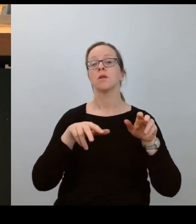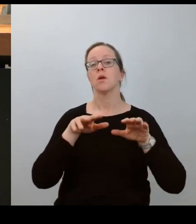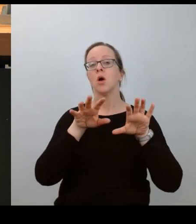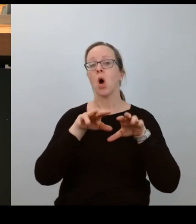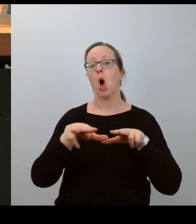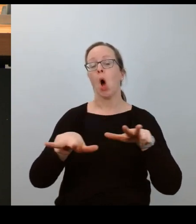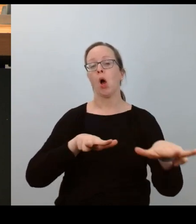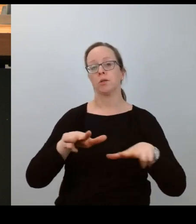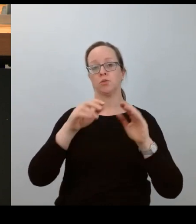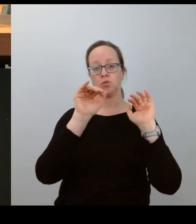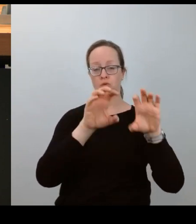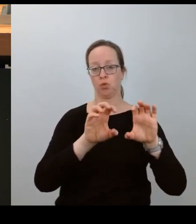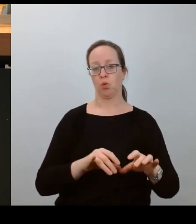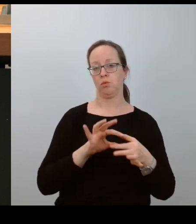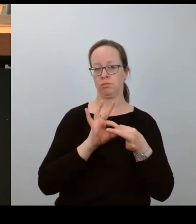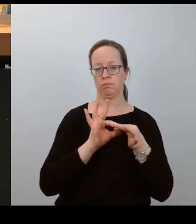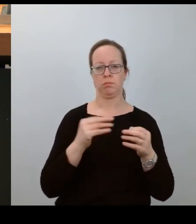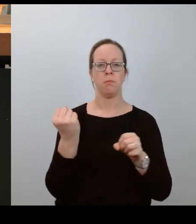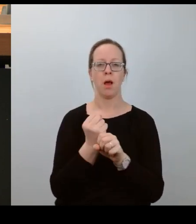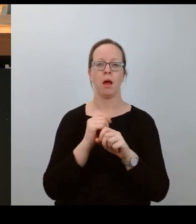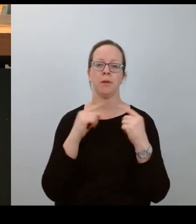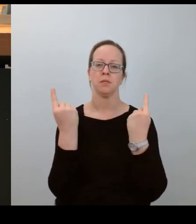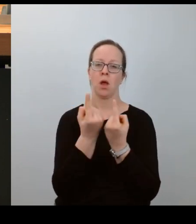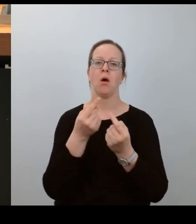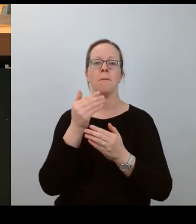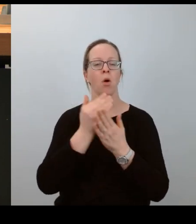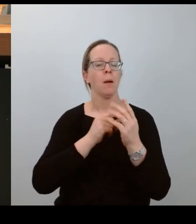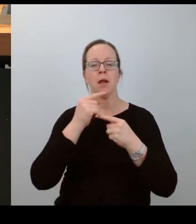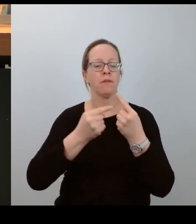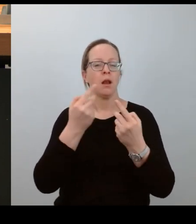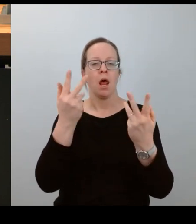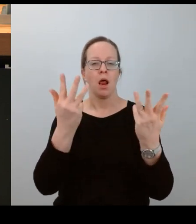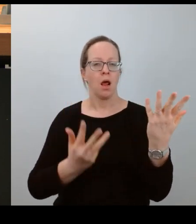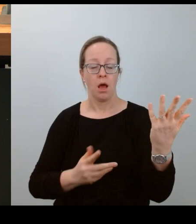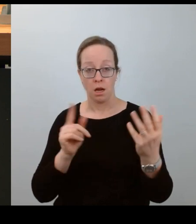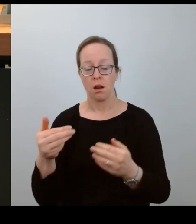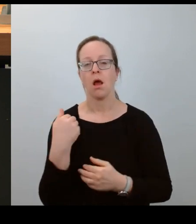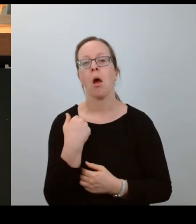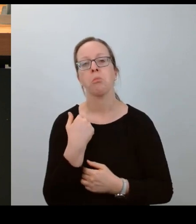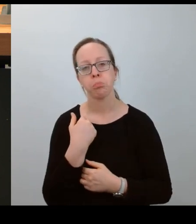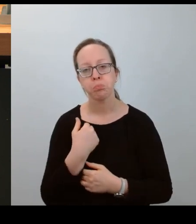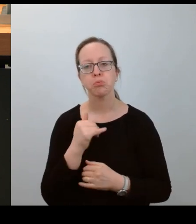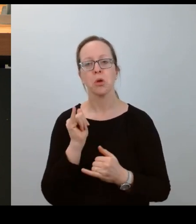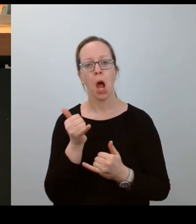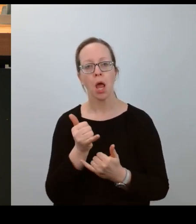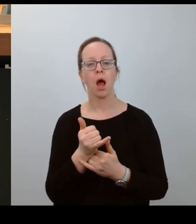Der nächste Satz unterstreicht das noch mal. Ich darf weiter zitieren: Grundlage dieses Konzeptes sollen verbindliche schriftliche Verträge